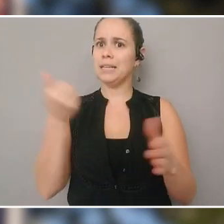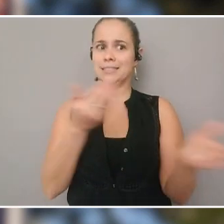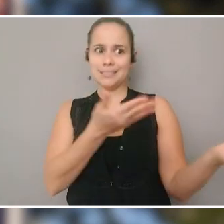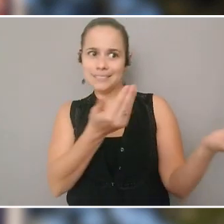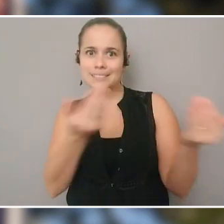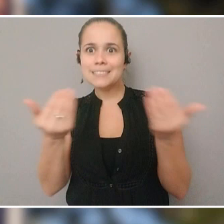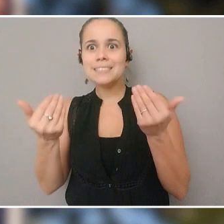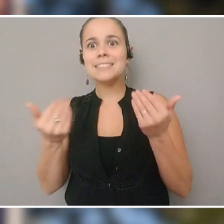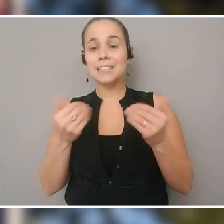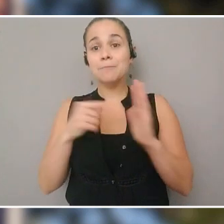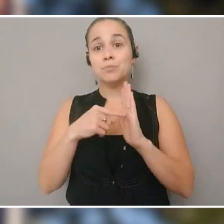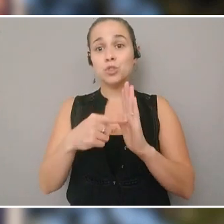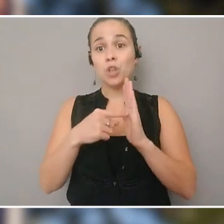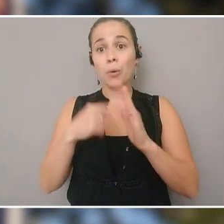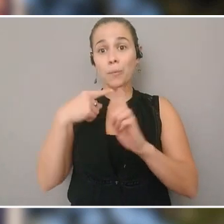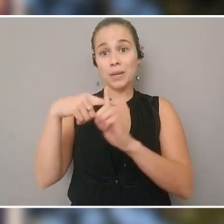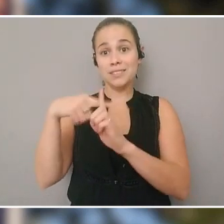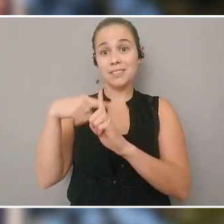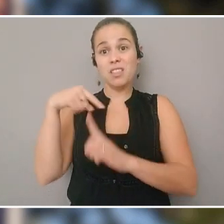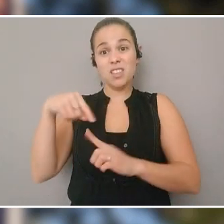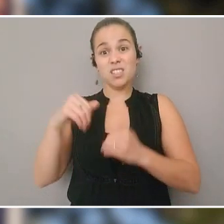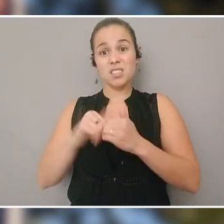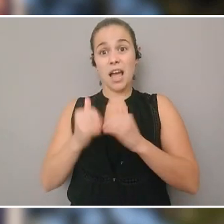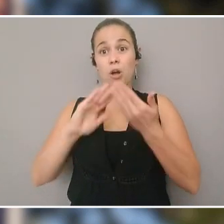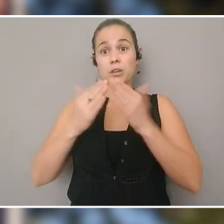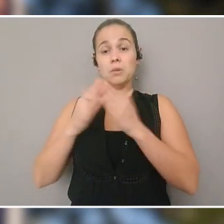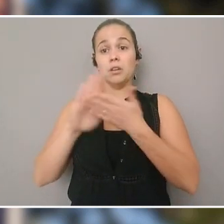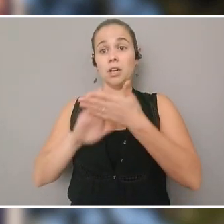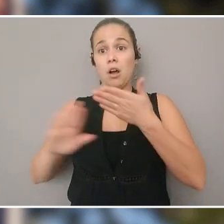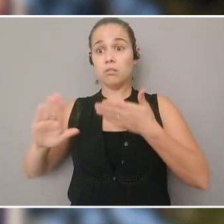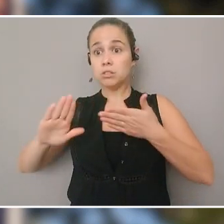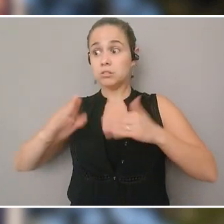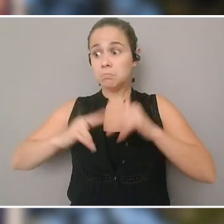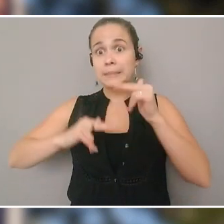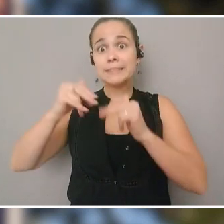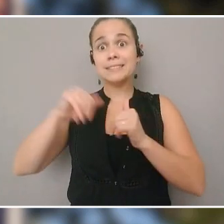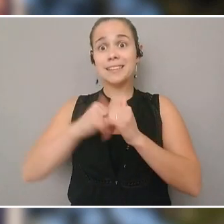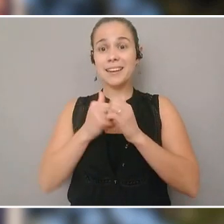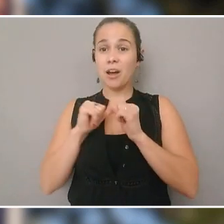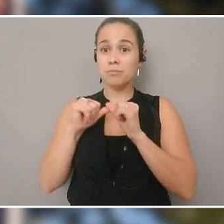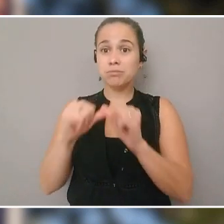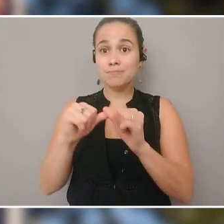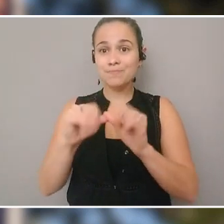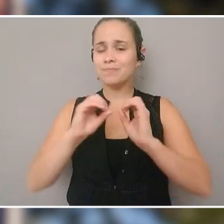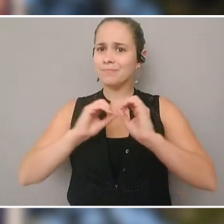sostenerse a sí mismos. Nadie sabe que